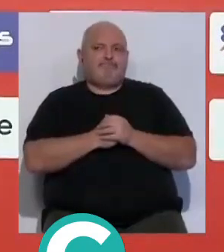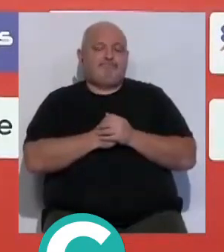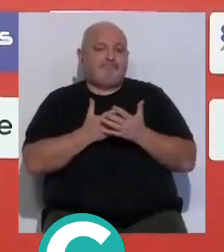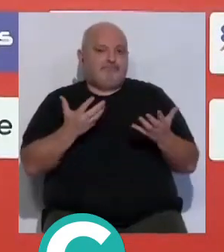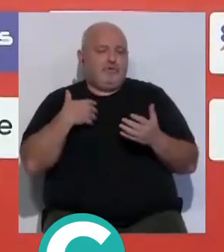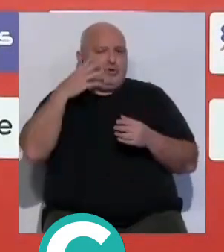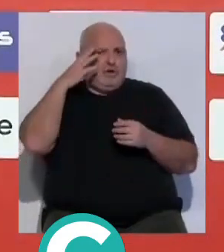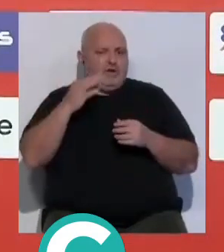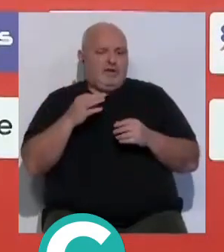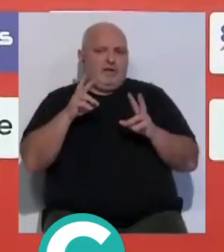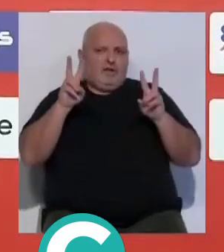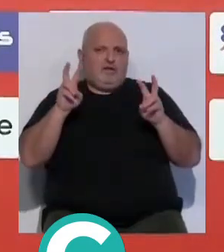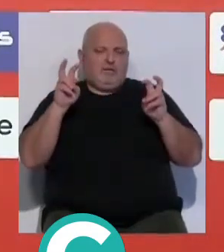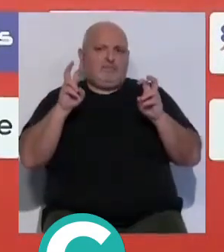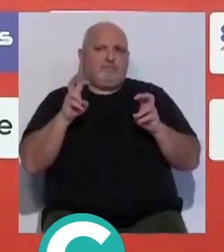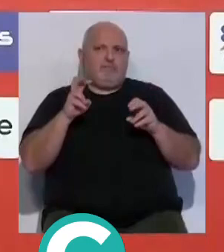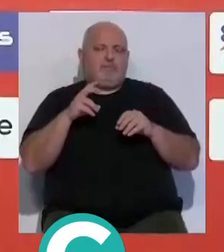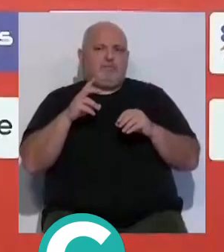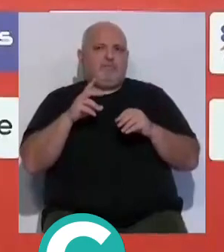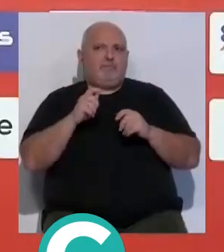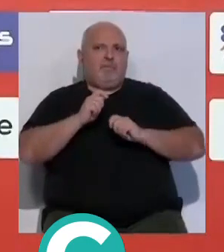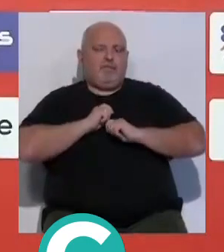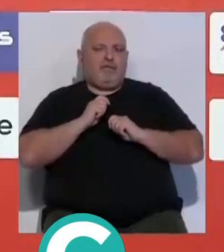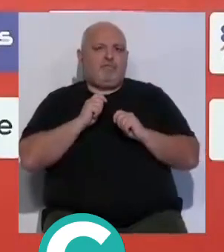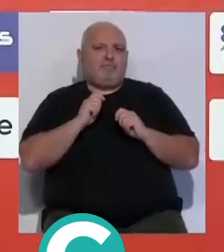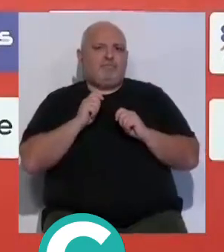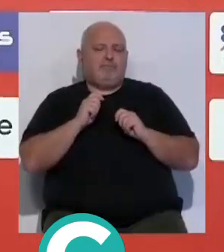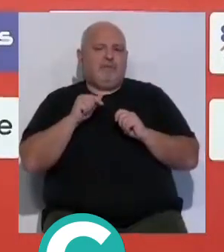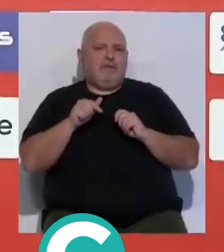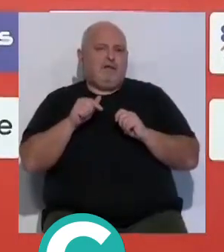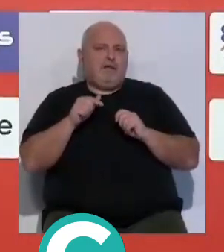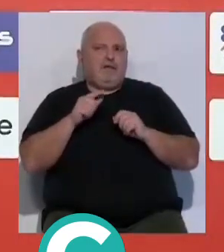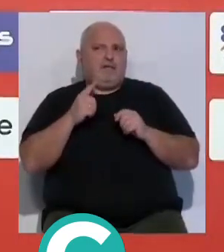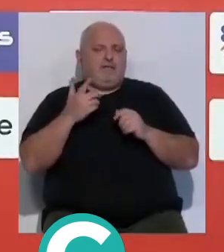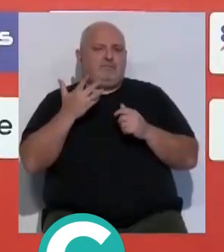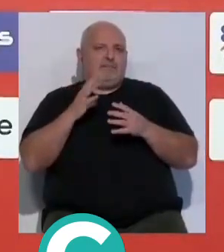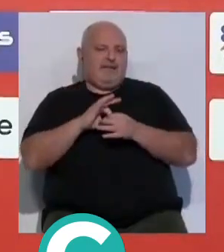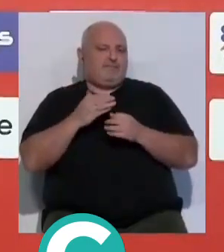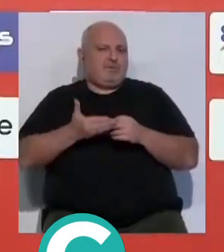yo creo que que es algo no tener ahí un poco de esta este mix no es es importante para el equipo